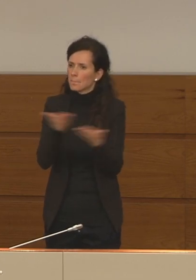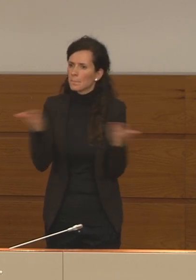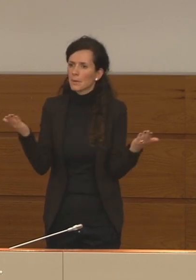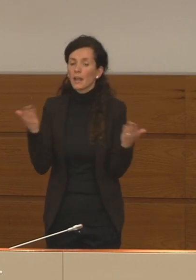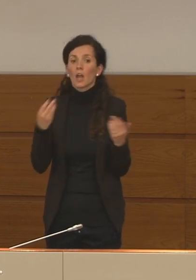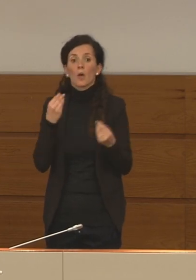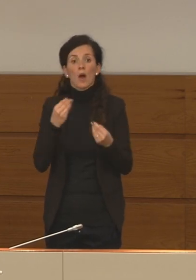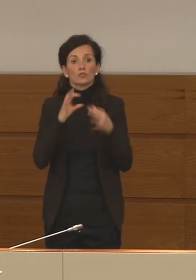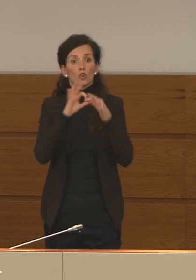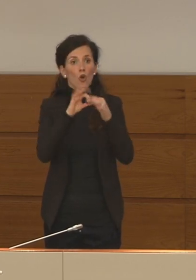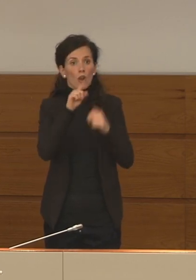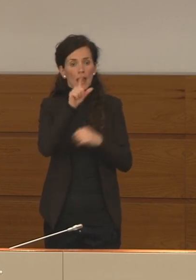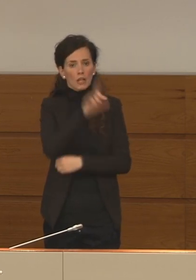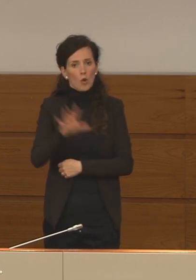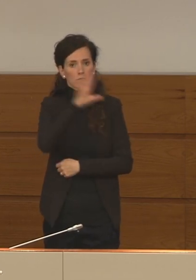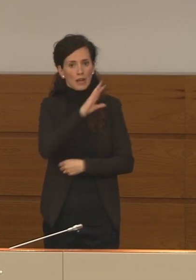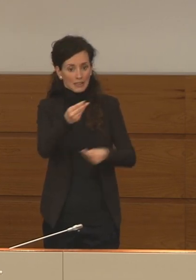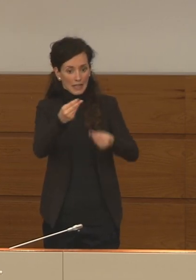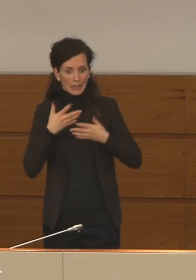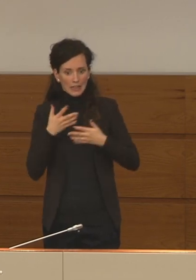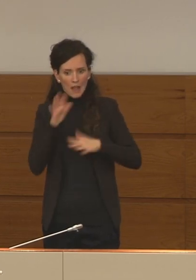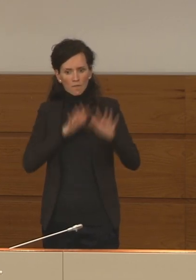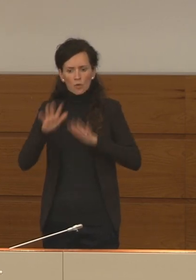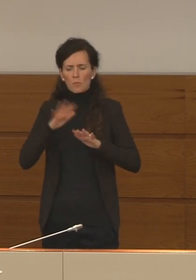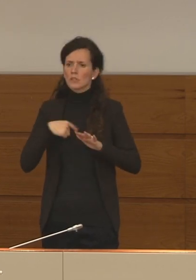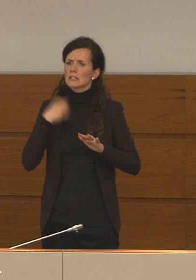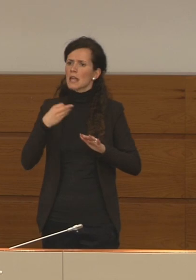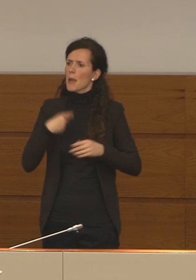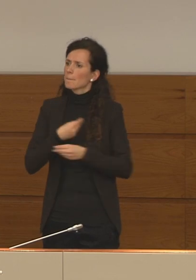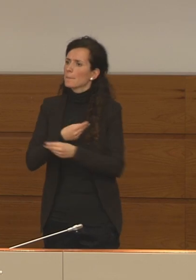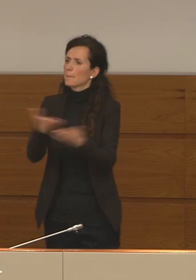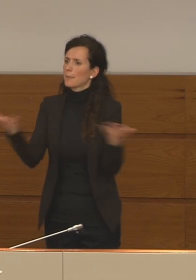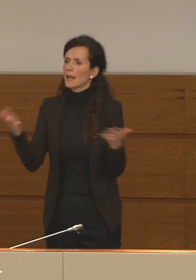ve le abbiamo fornite, ve le stiamo fornendo in tempo reale